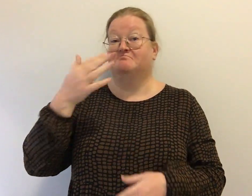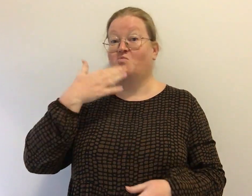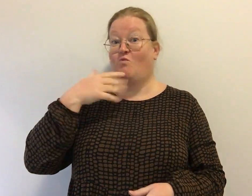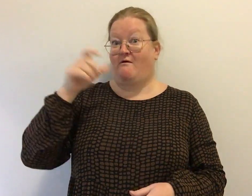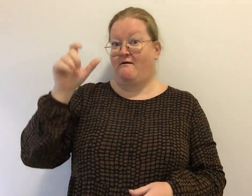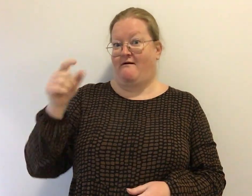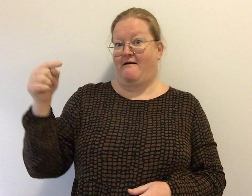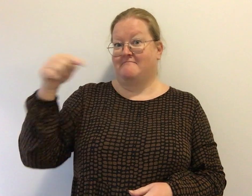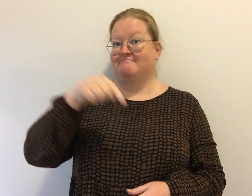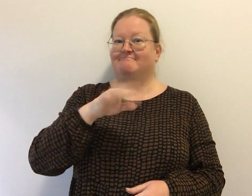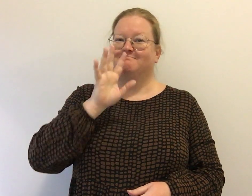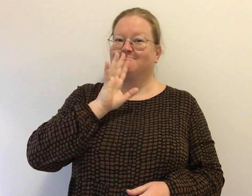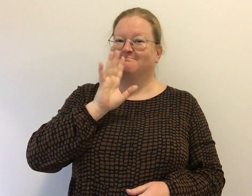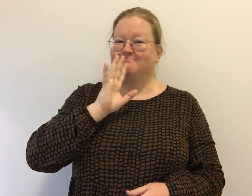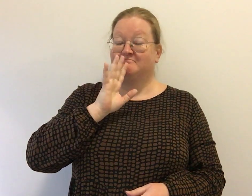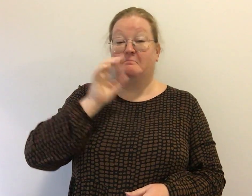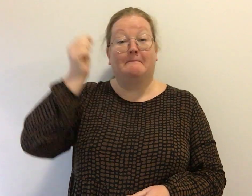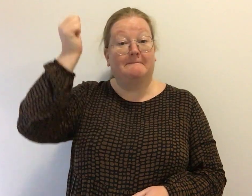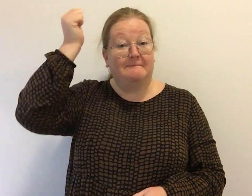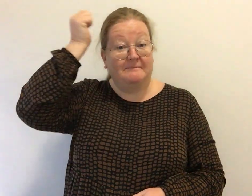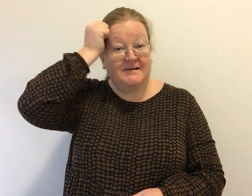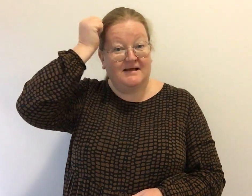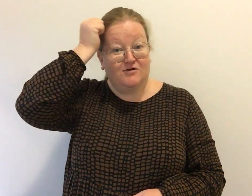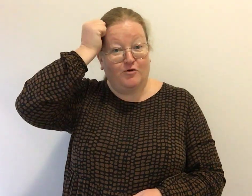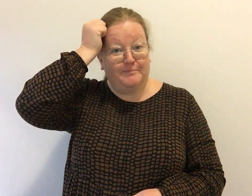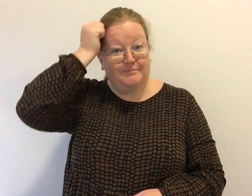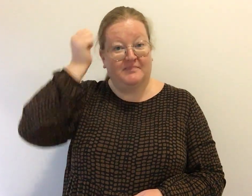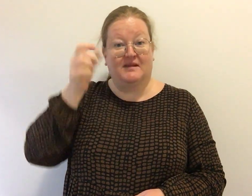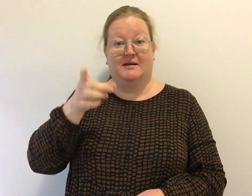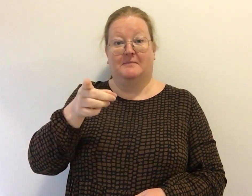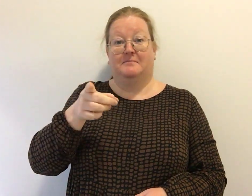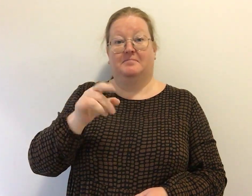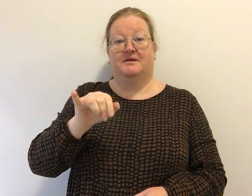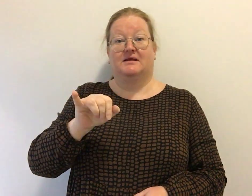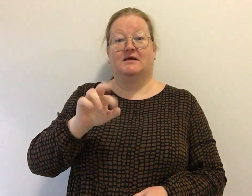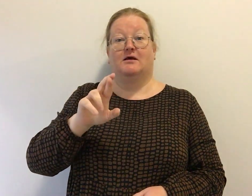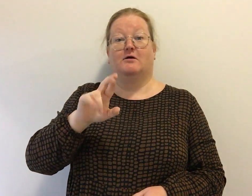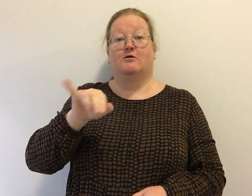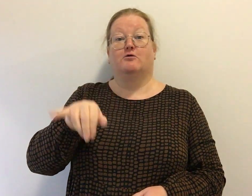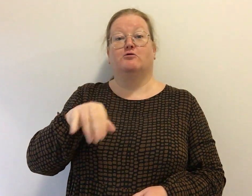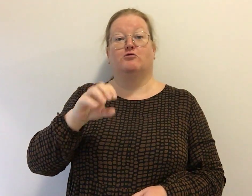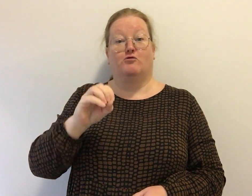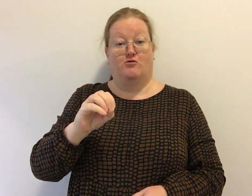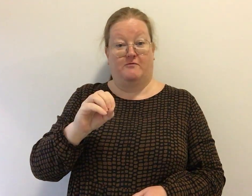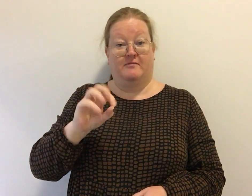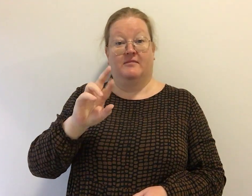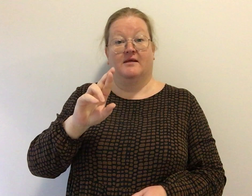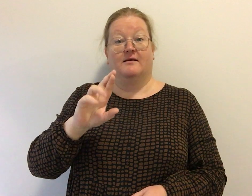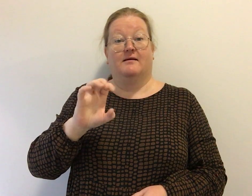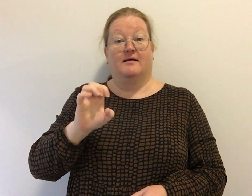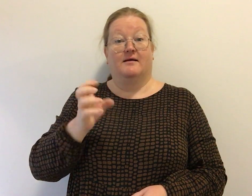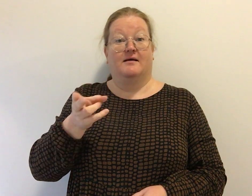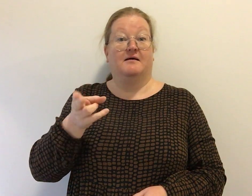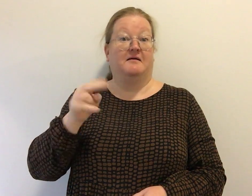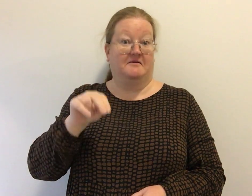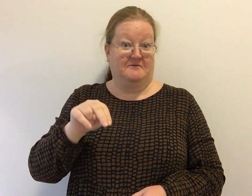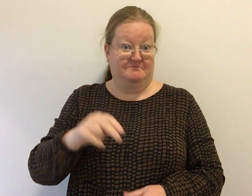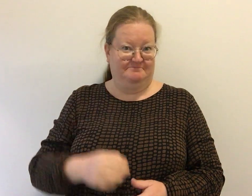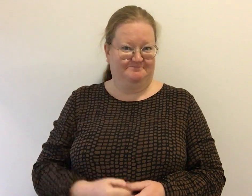Vieraaksemme tulee Pirjo Rehn.